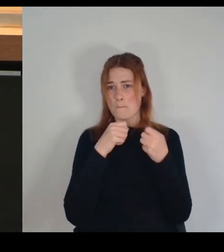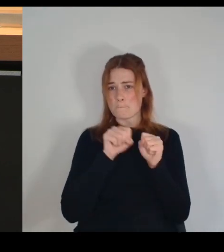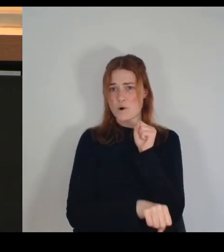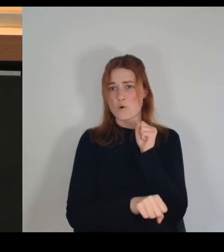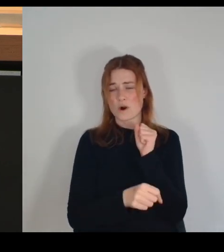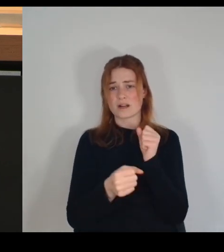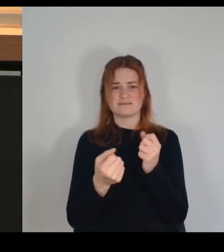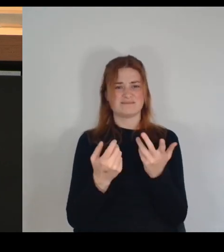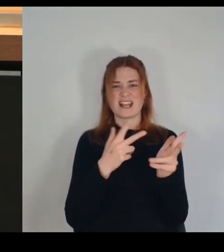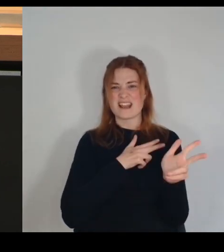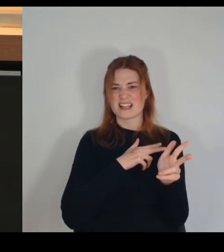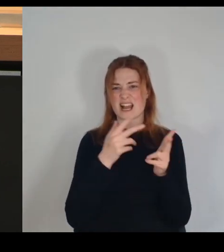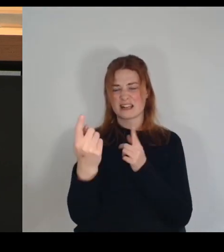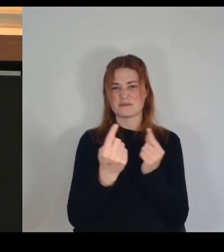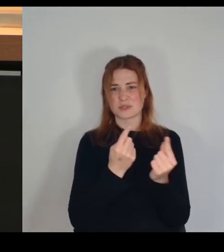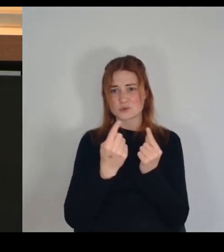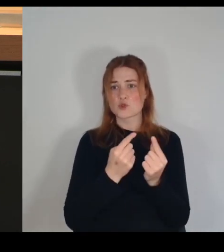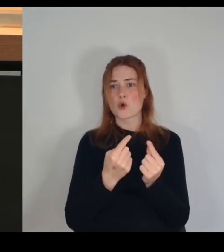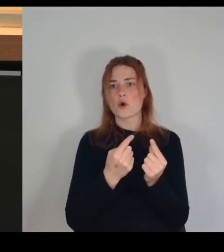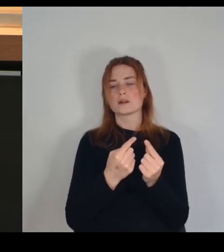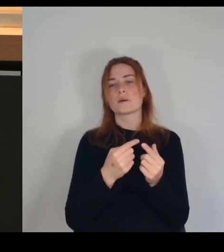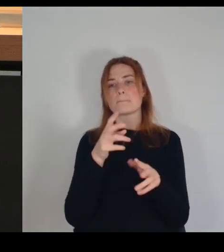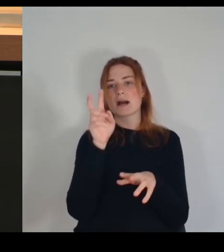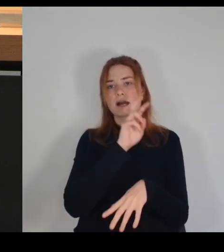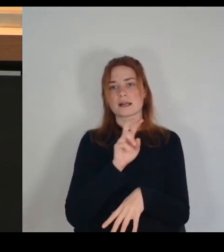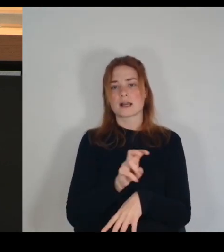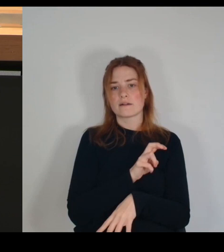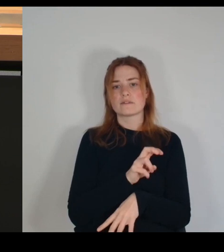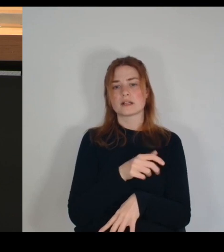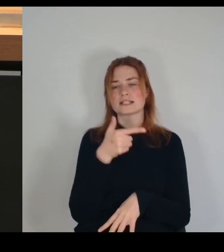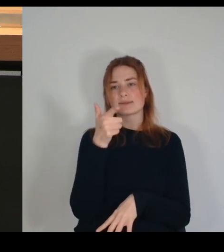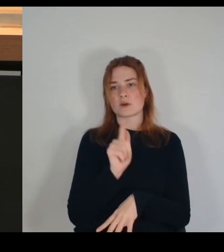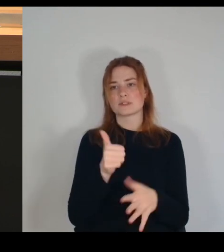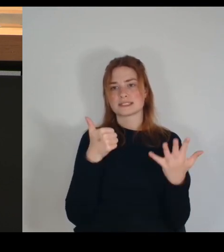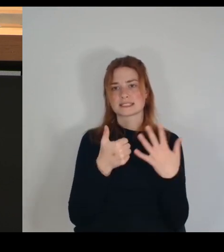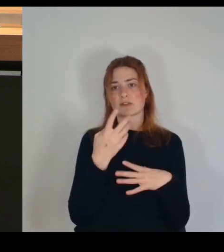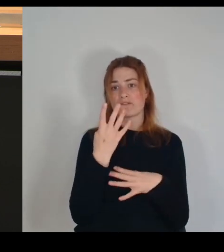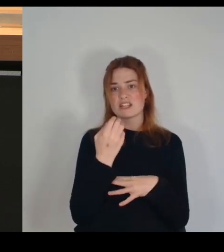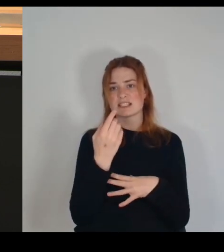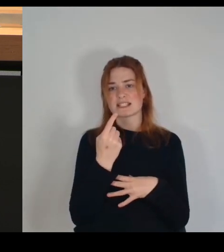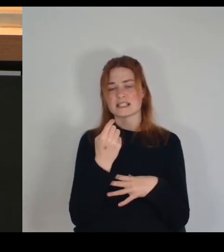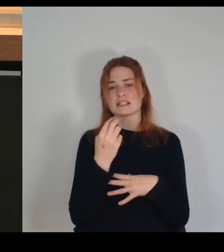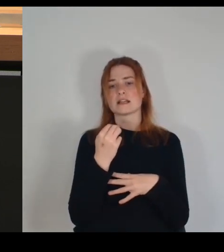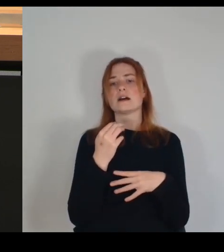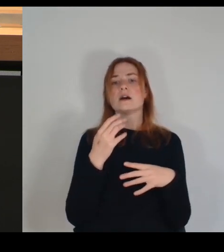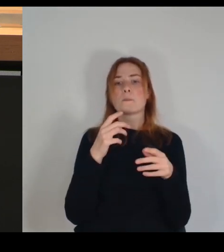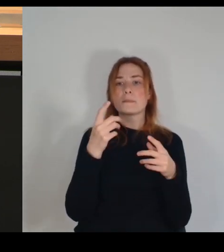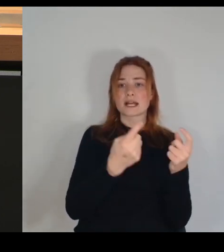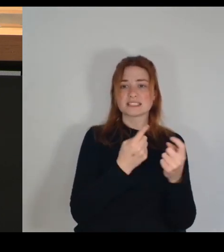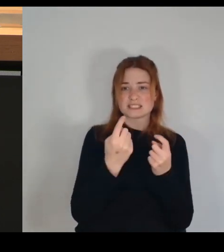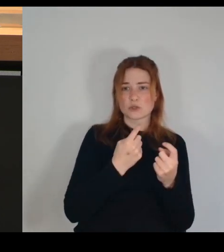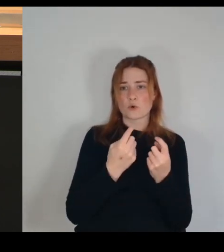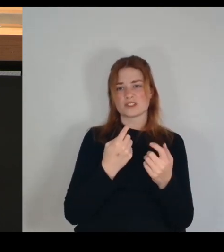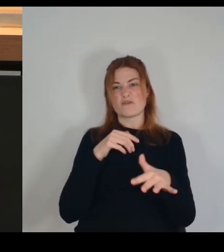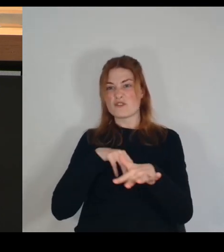Paragrafen 246 für Migration statt für Flüchtlinge Und nach Artikel drei Grundgesetz darf niemand wegen seiner Herkunft